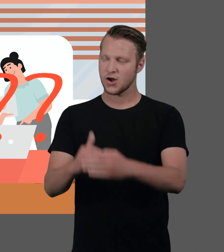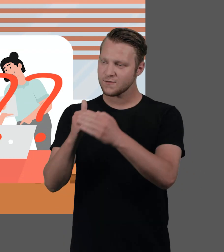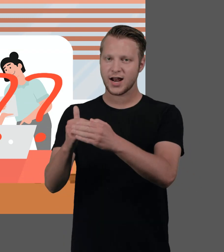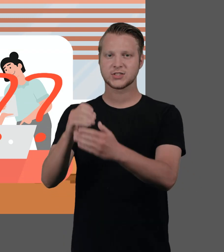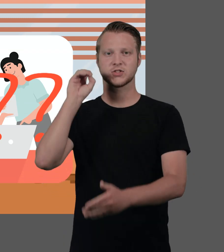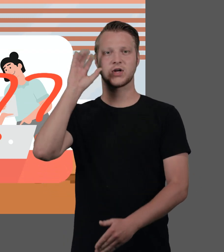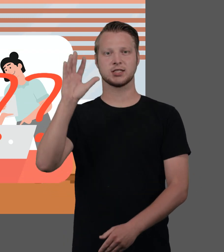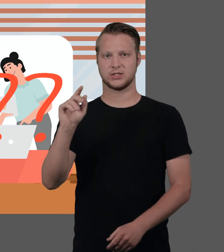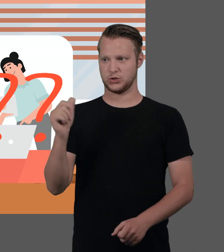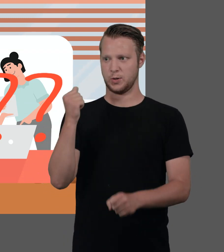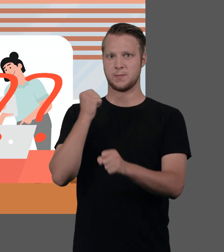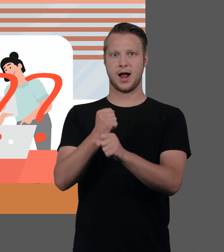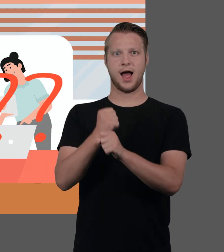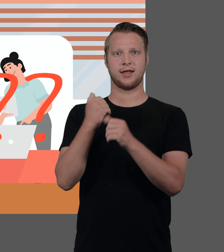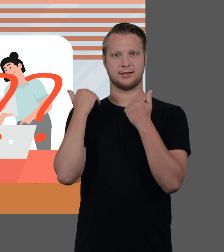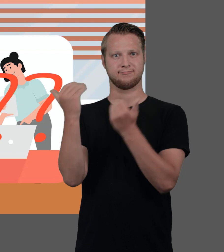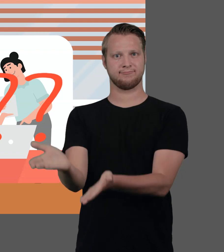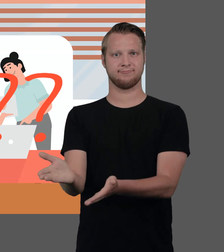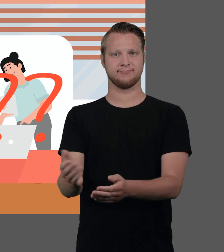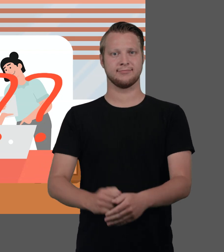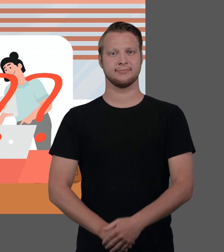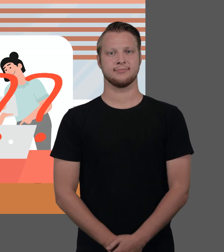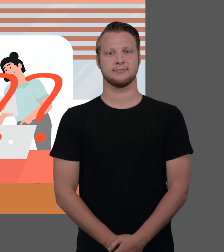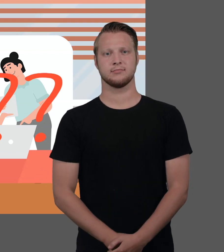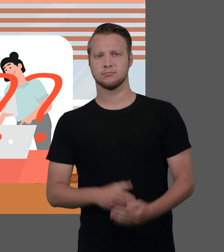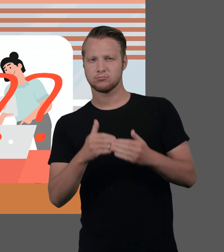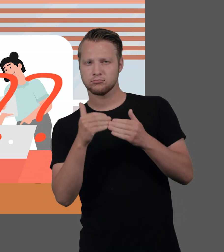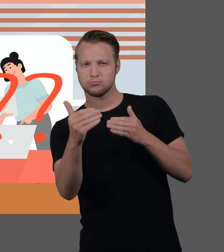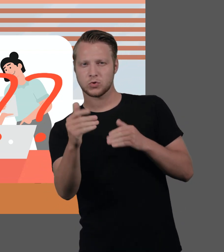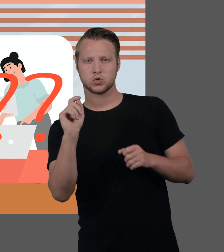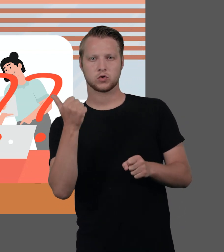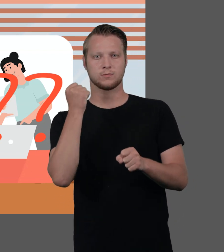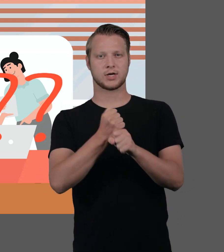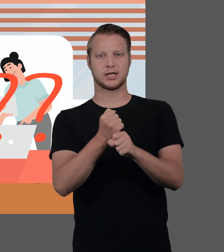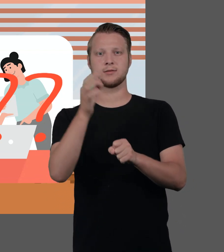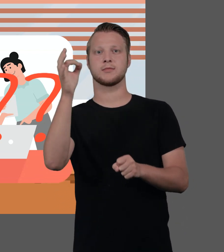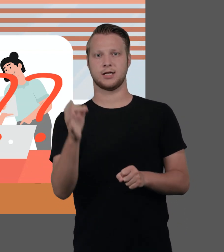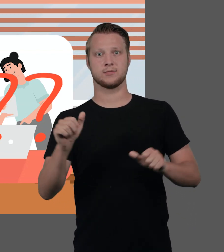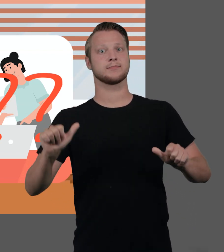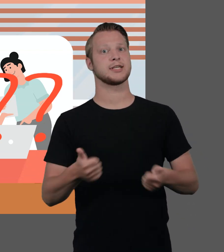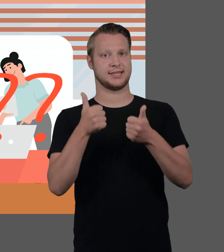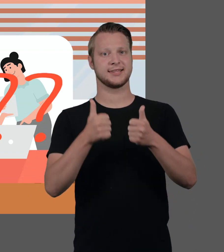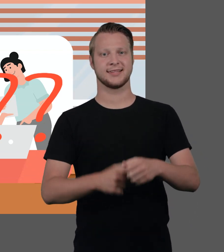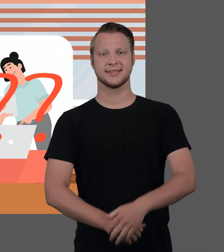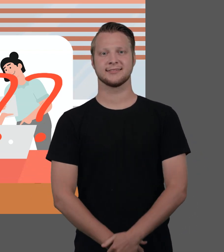Gefeliciteerd, Jonas! Je hebt een nieuwe baan gekregen! Je gaat binnenkort beginnen op je nieuwe werkplek.